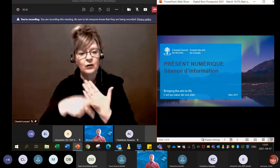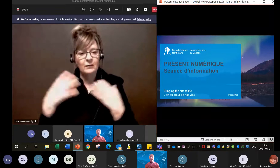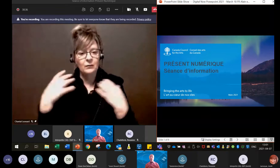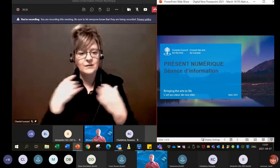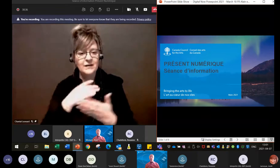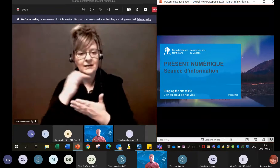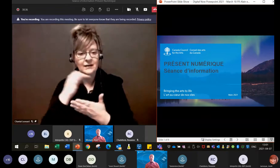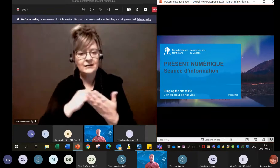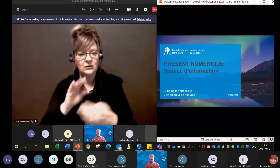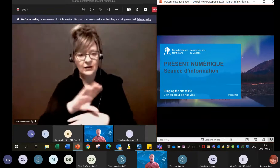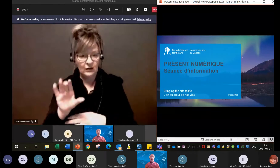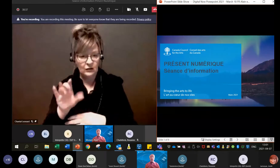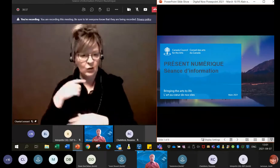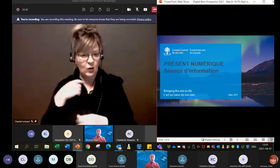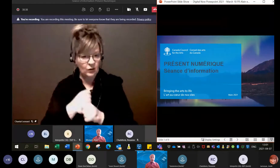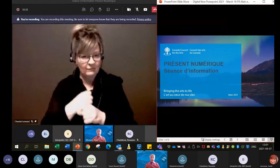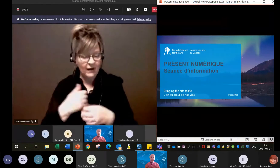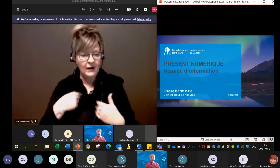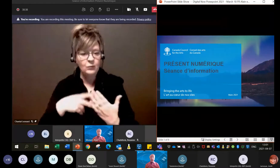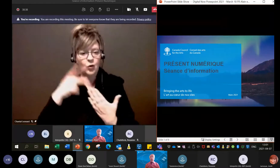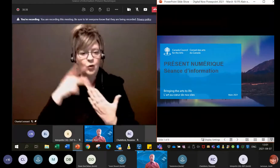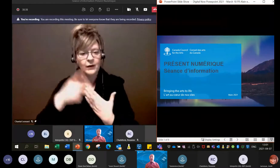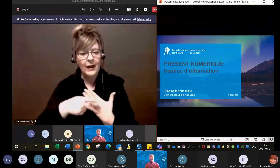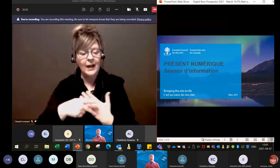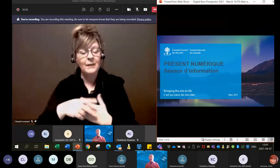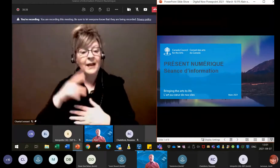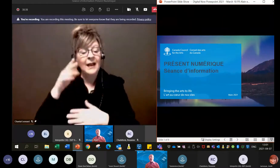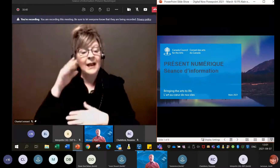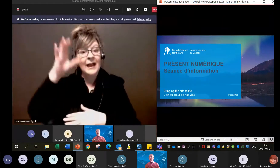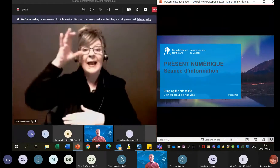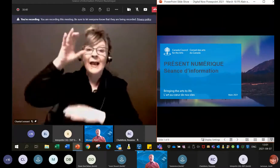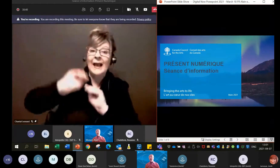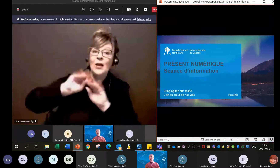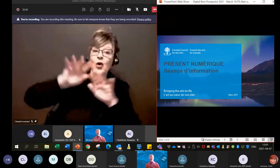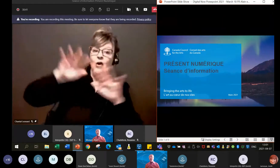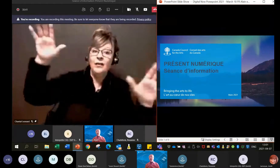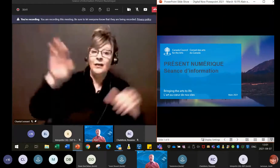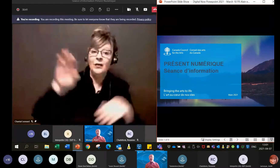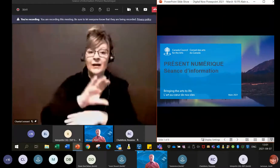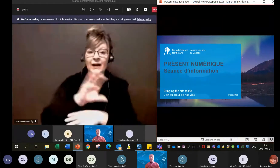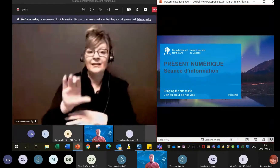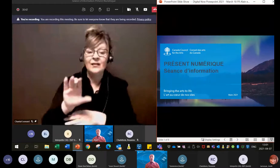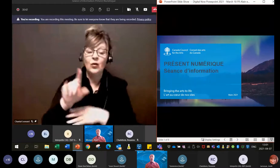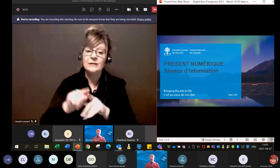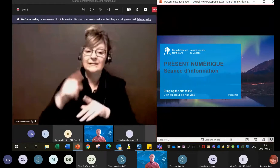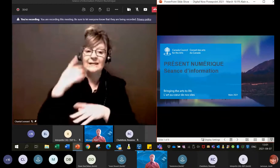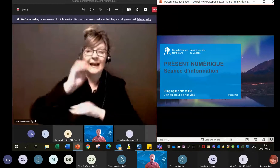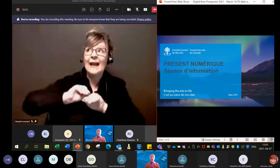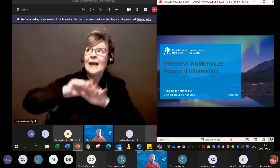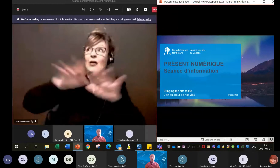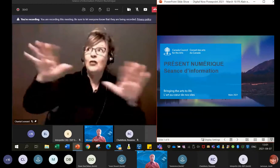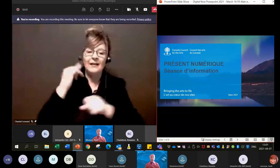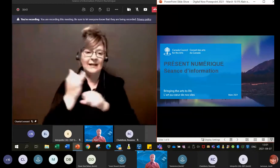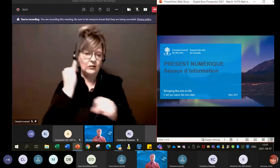au programme Rayonner au Canada et au programme Rayonner à l’international.